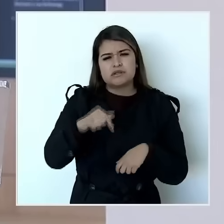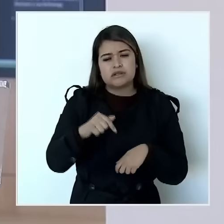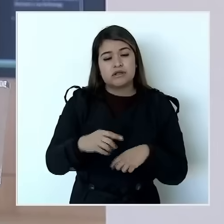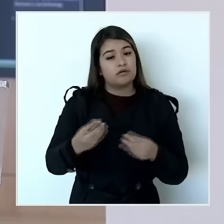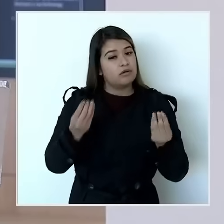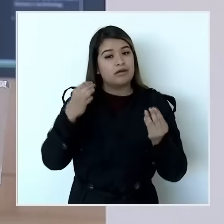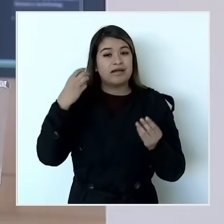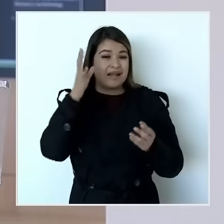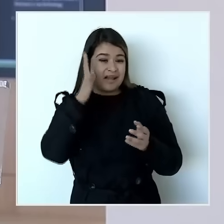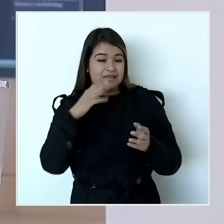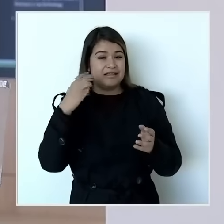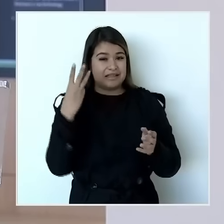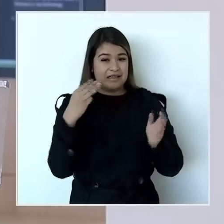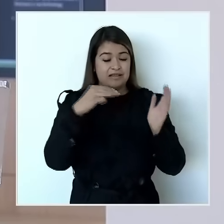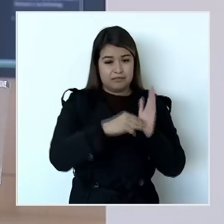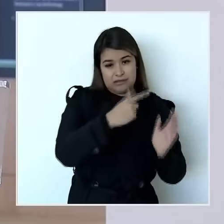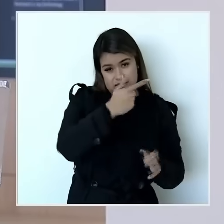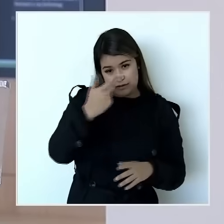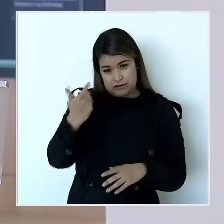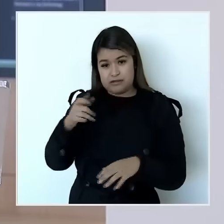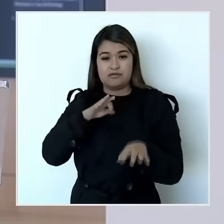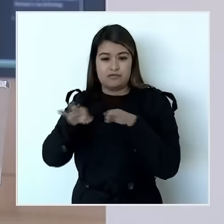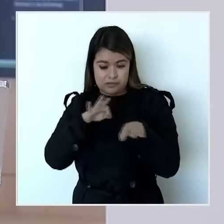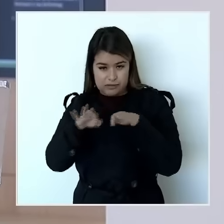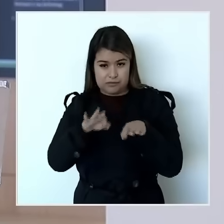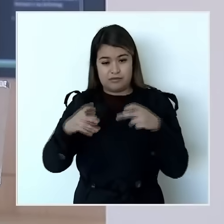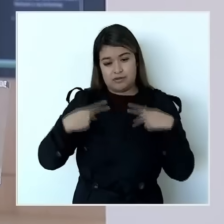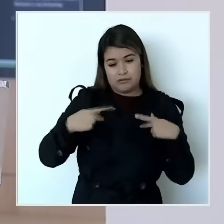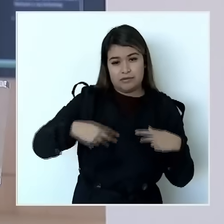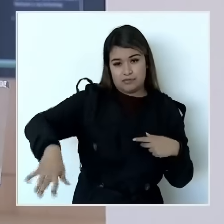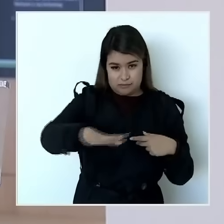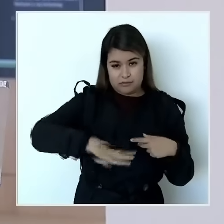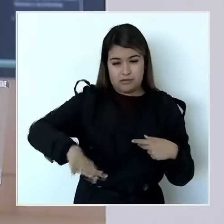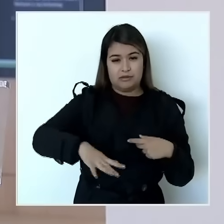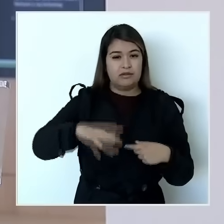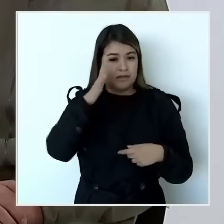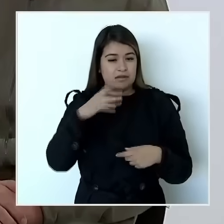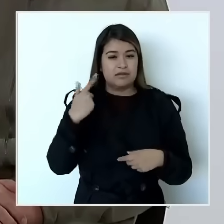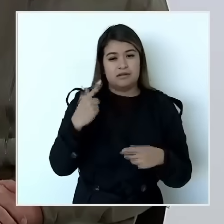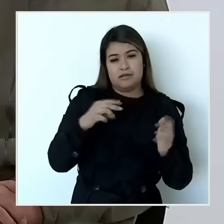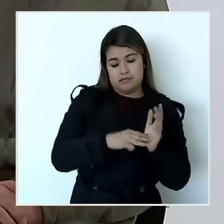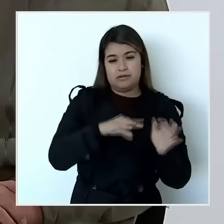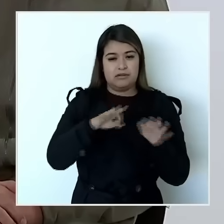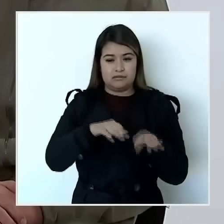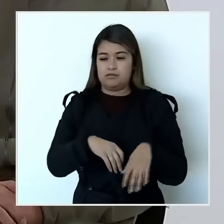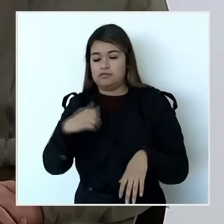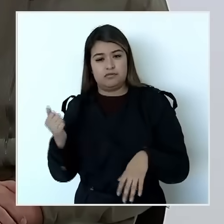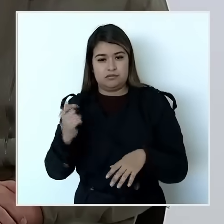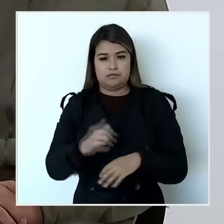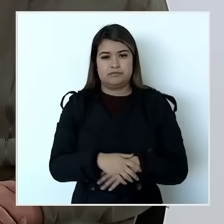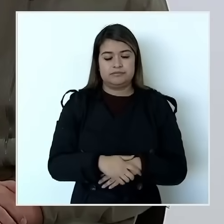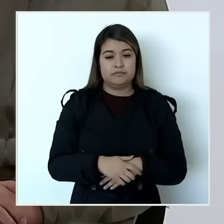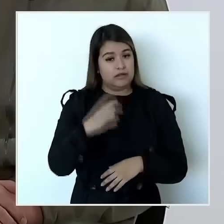3700 empleos directos y más de 7000 indirectos, lo que refrende el compromiso el compromiso del